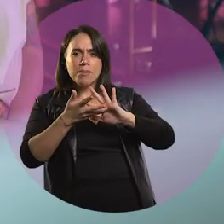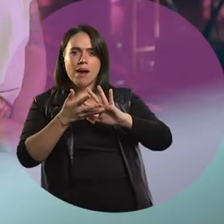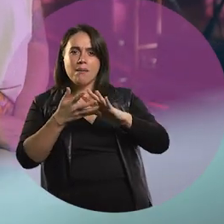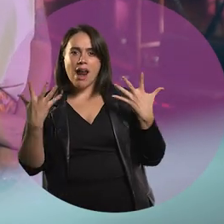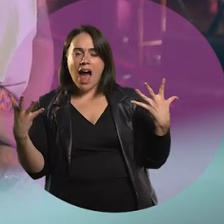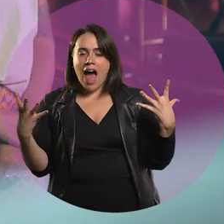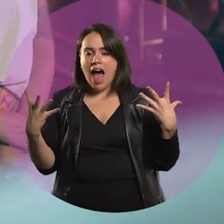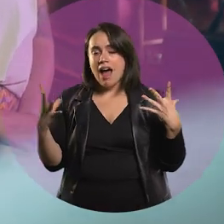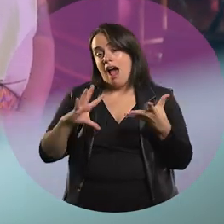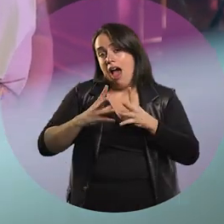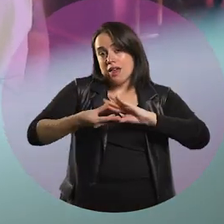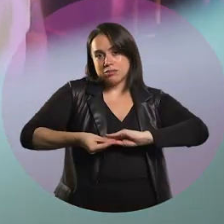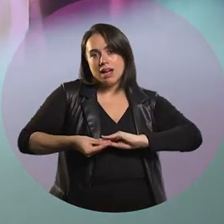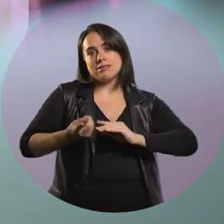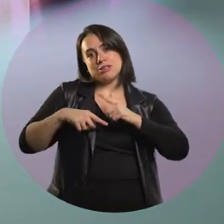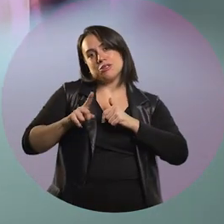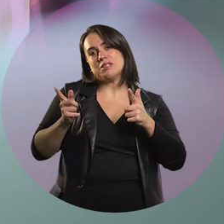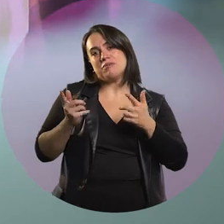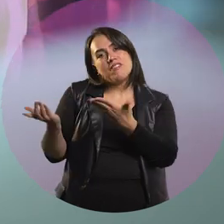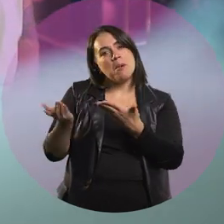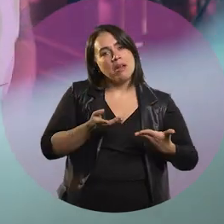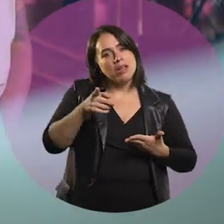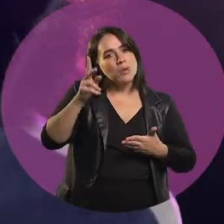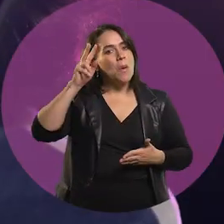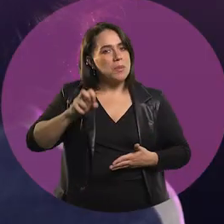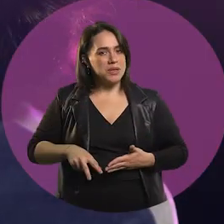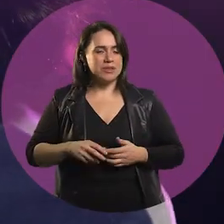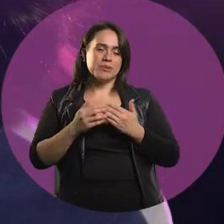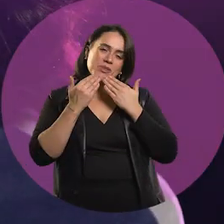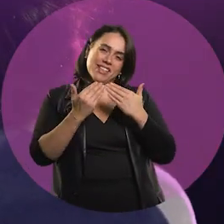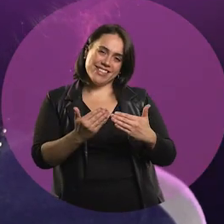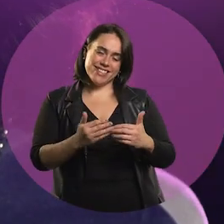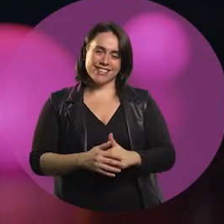Así que bienvenida sea tu voz para poder escucharla. Gracias.